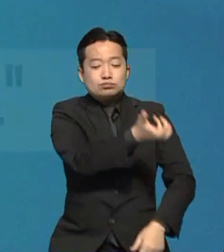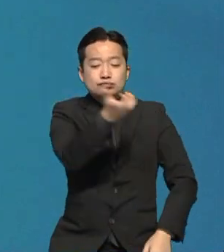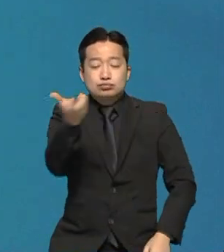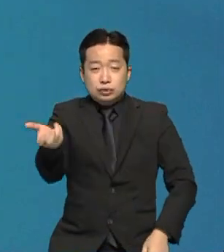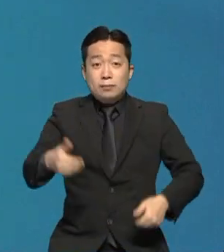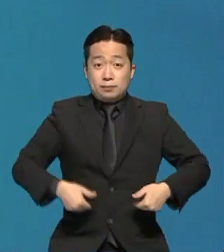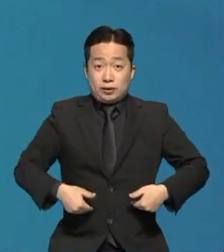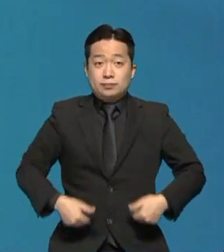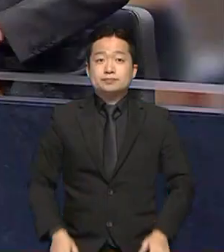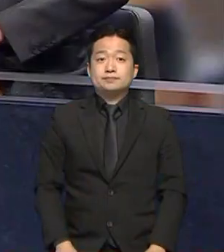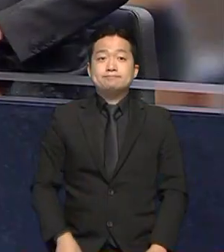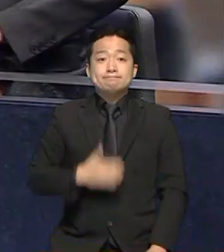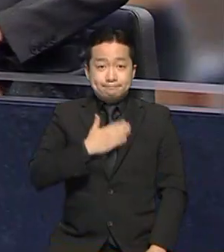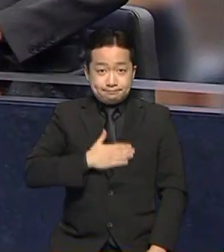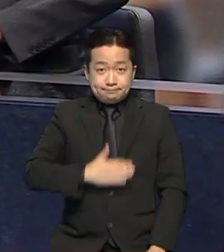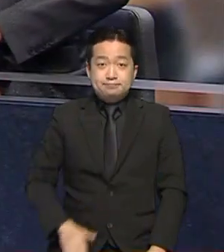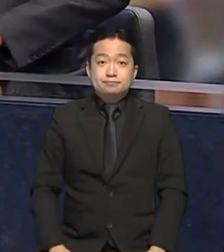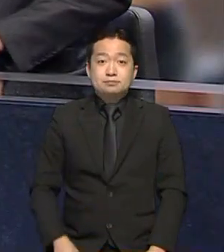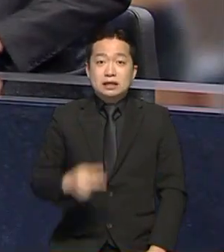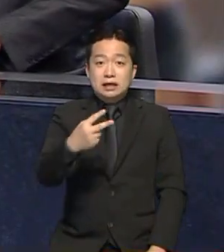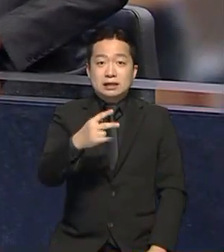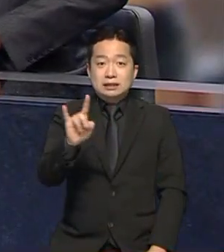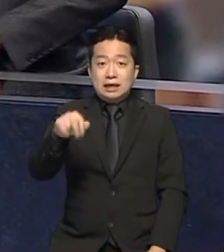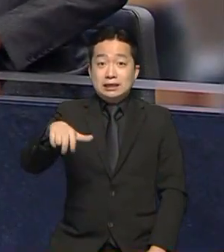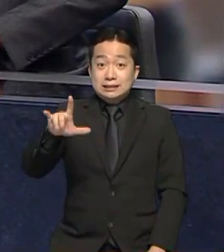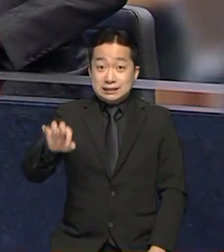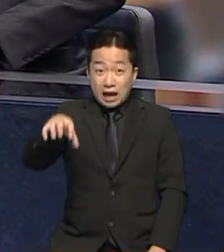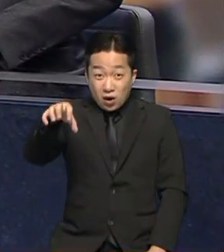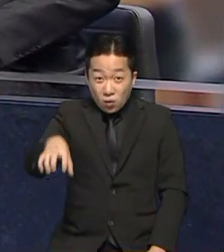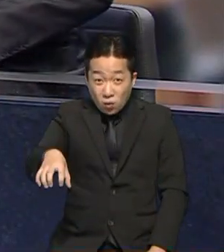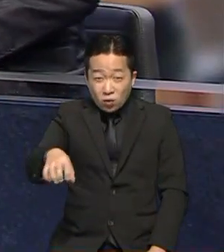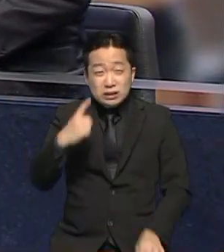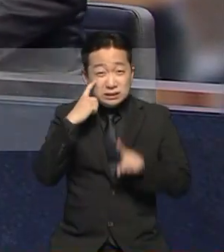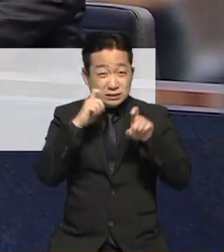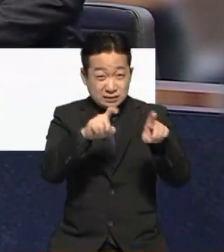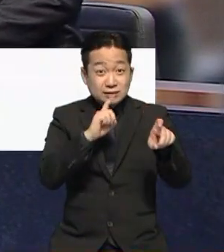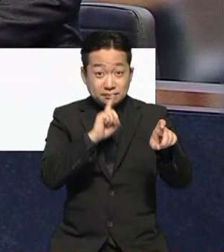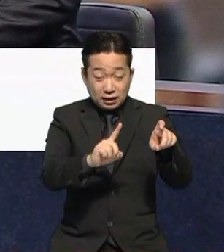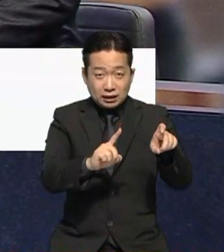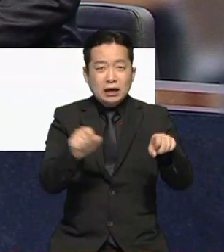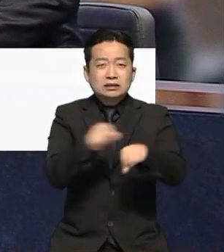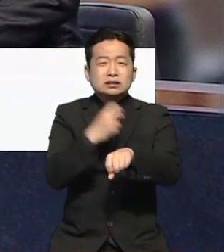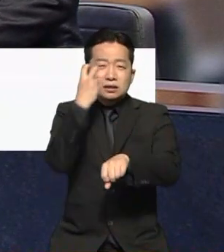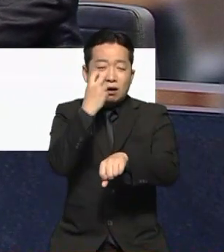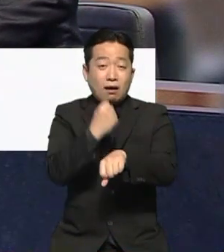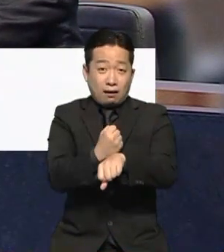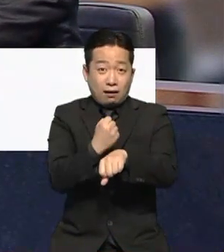(앵커) 알겠습니다. 대장동 얘기도 짧게 해 보겠습니다. 특검 하자는 얘기는 여러 차례 밝히신 바